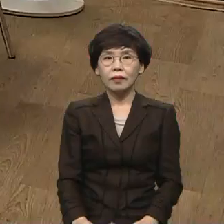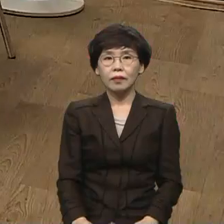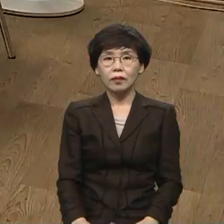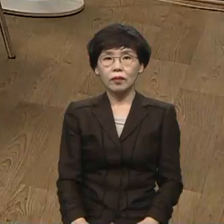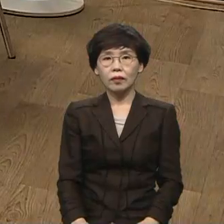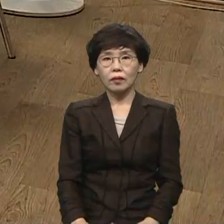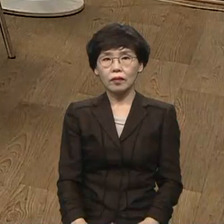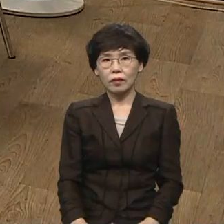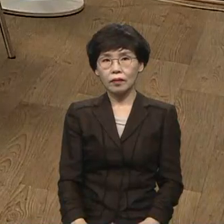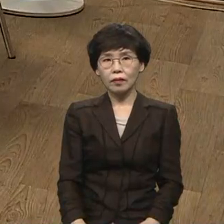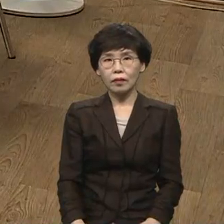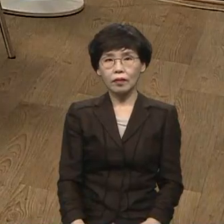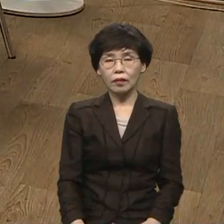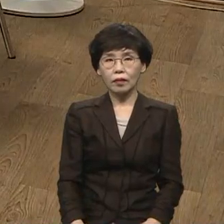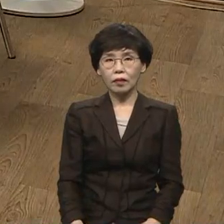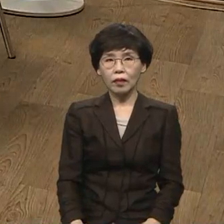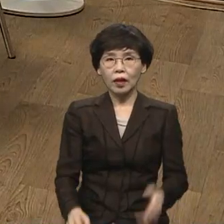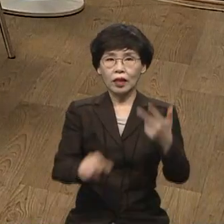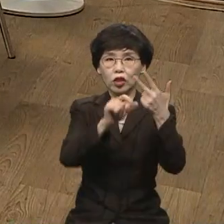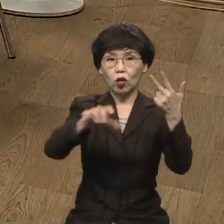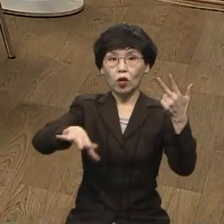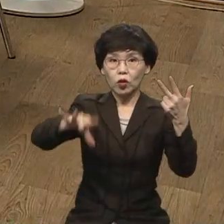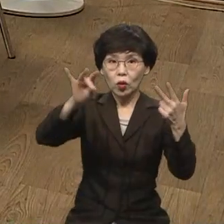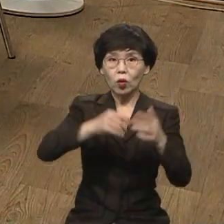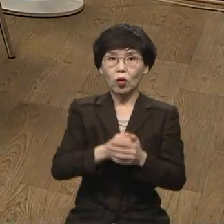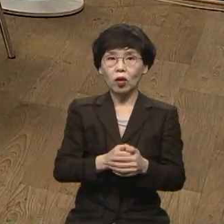(기자) 지난 7월 초 광주시립발레단 소속